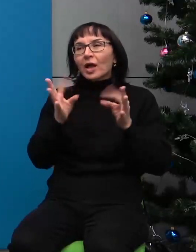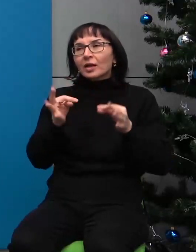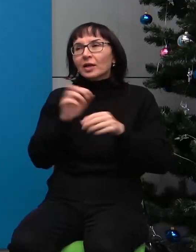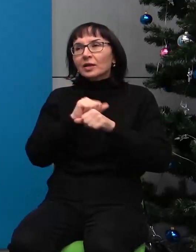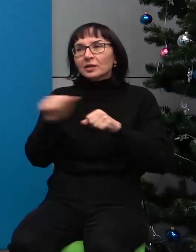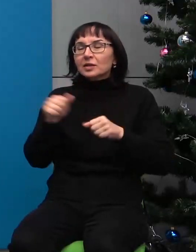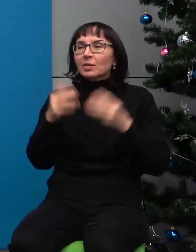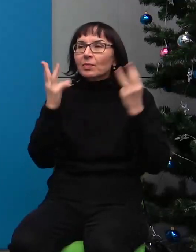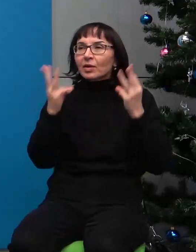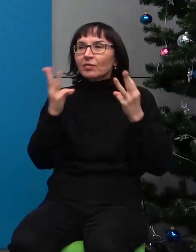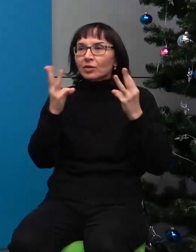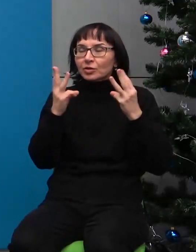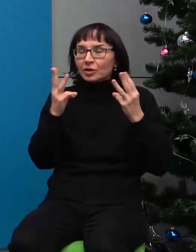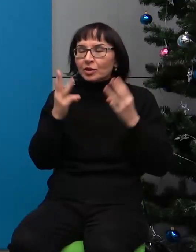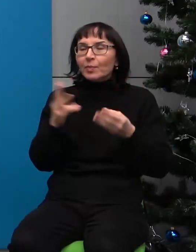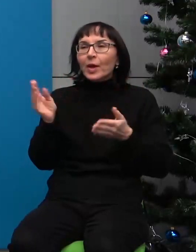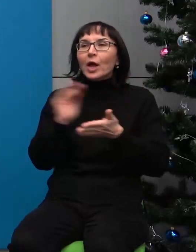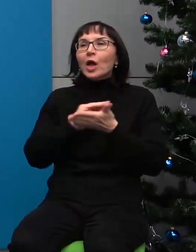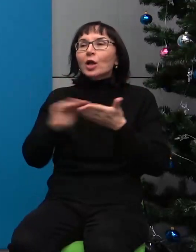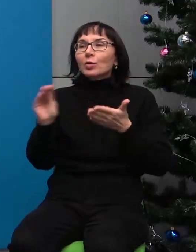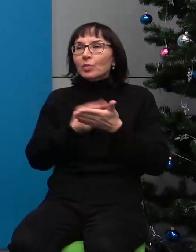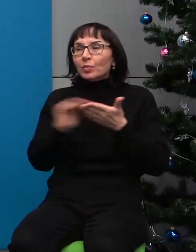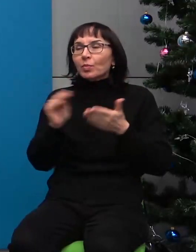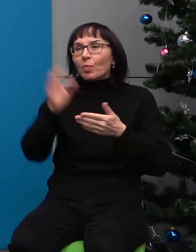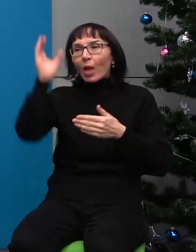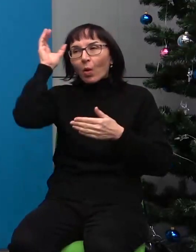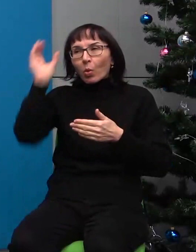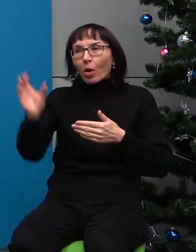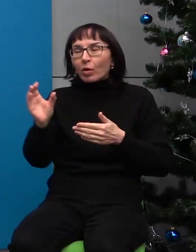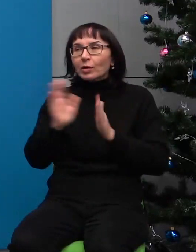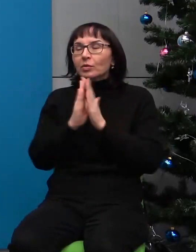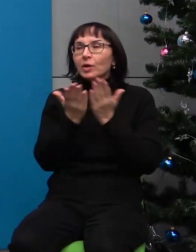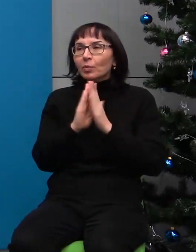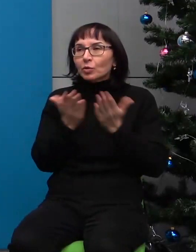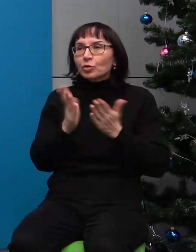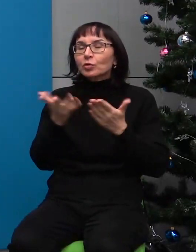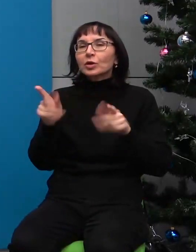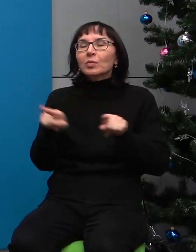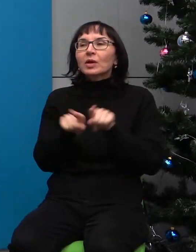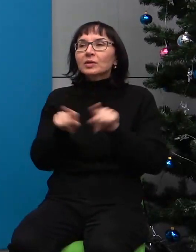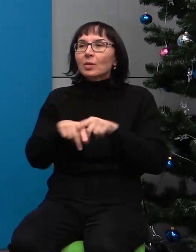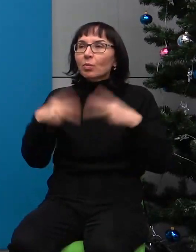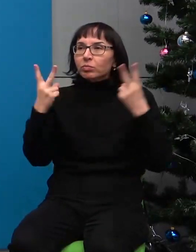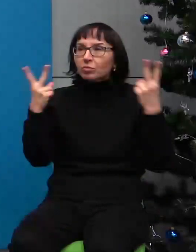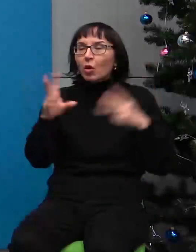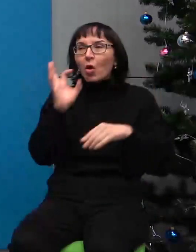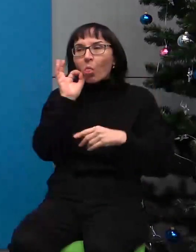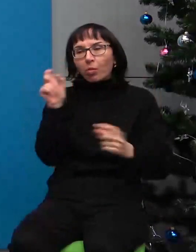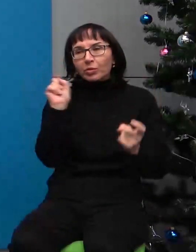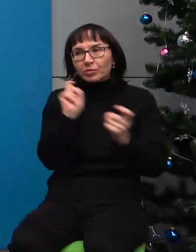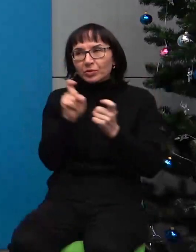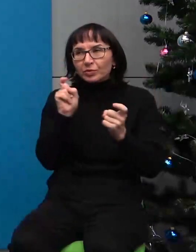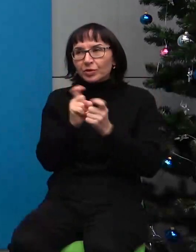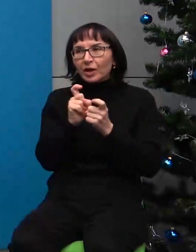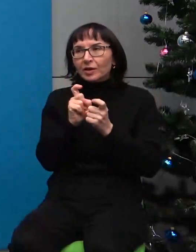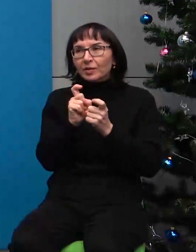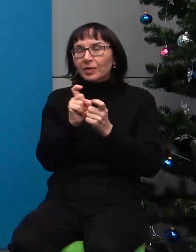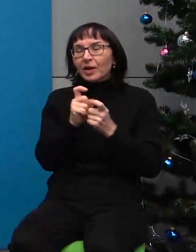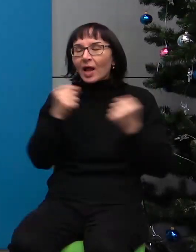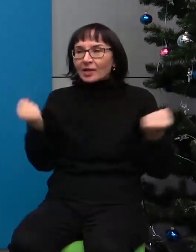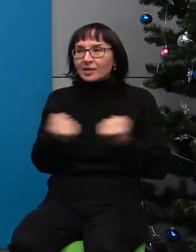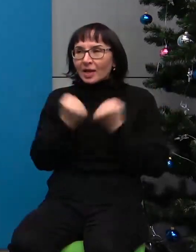także dziennikarzem, czasami piszę scenariusze, ale tak jak mówię, jestem też dobrym sąsiadem, staram się przynajmniej nie być.